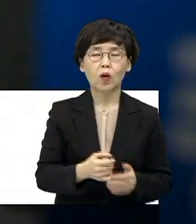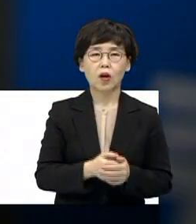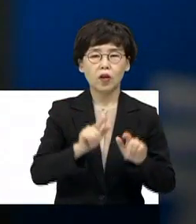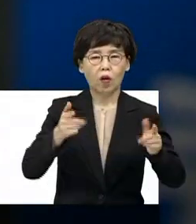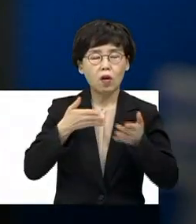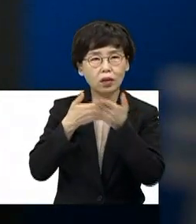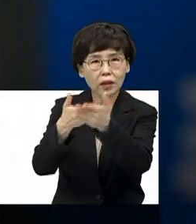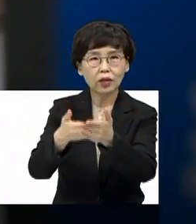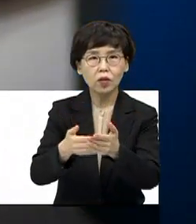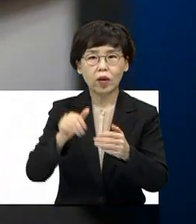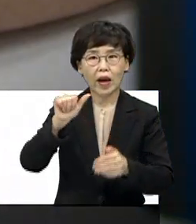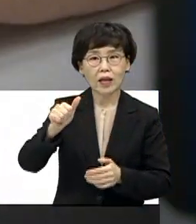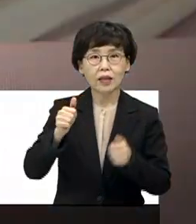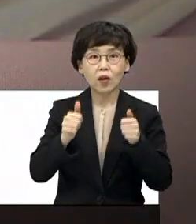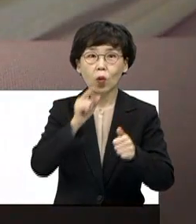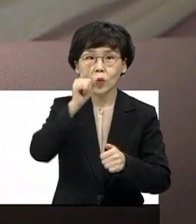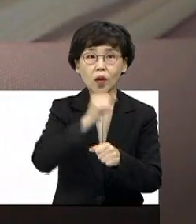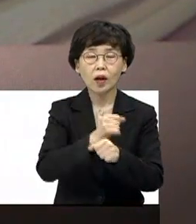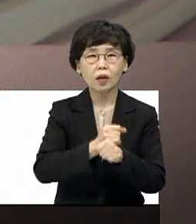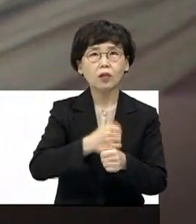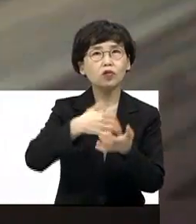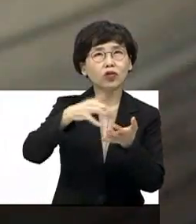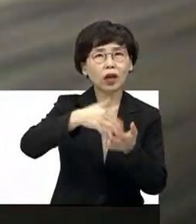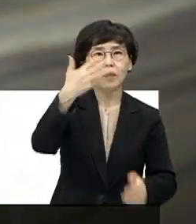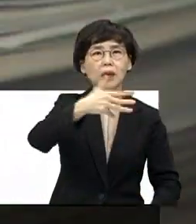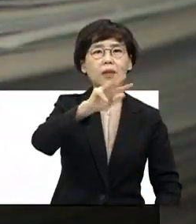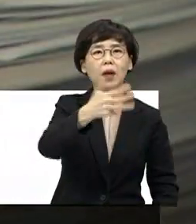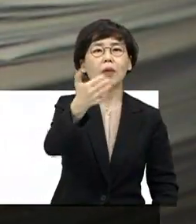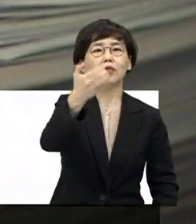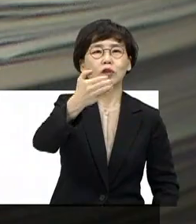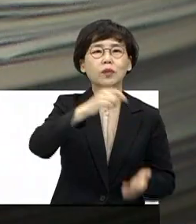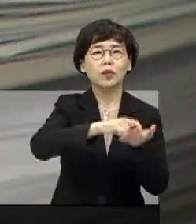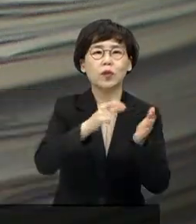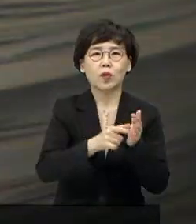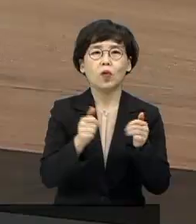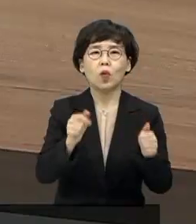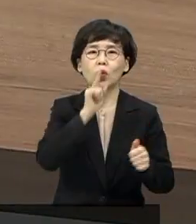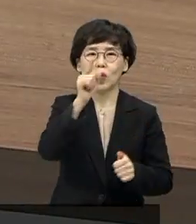A 씨가 제기한 민원은 8,890여 건입니다.